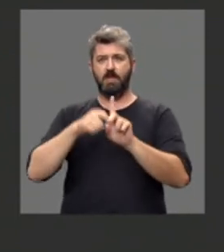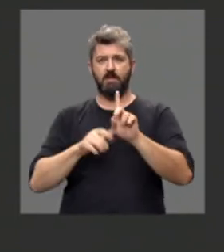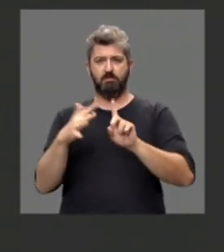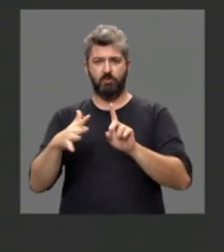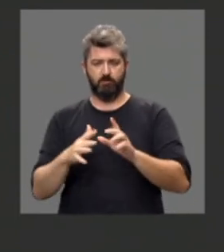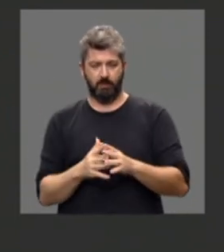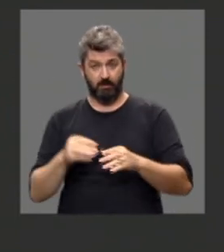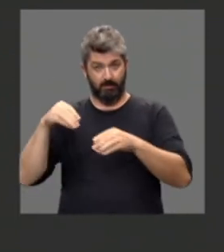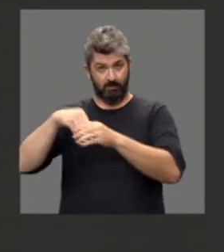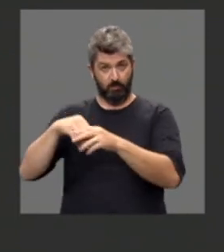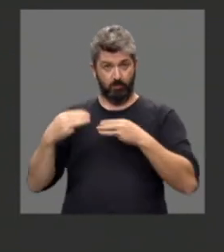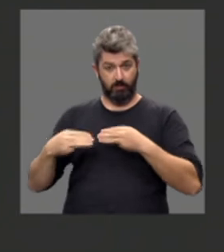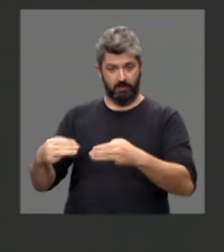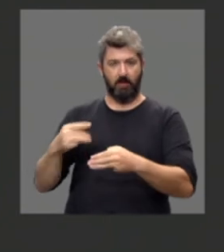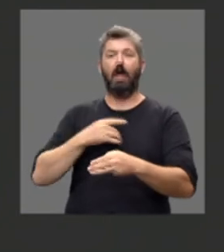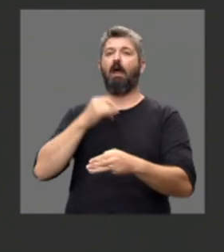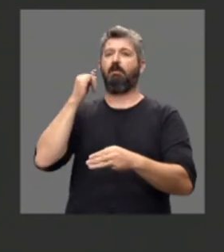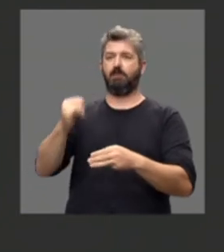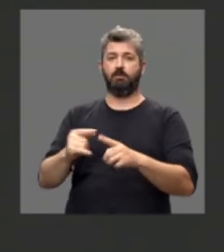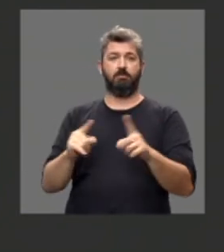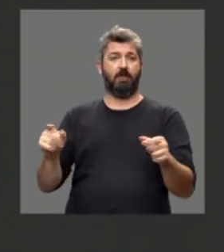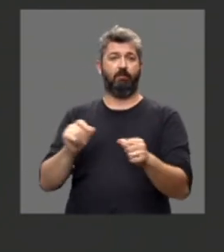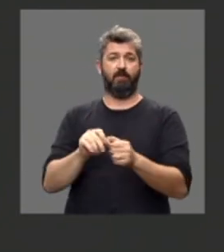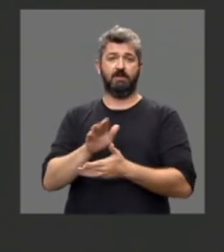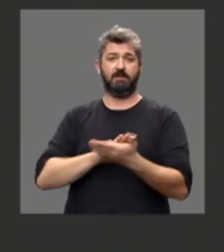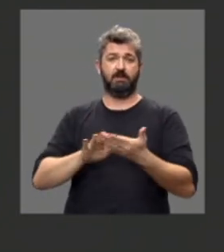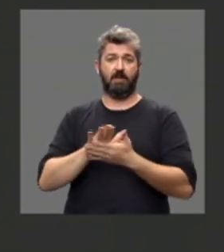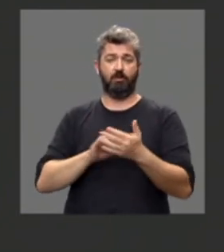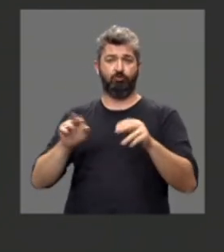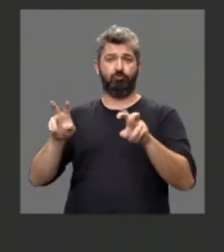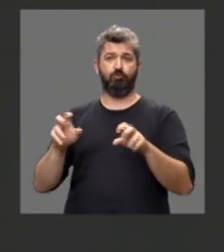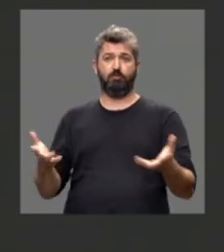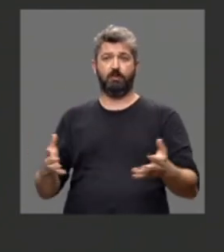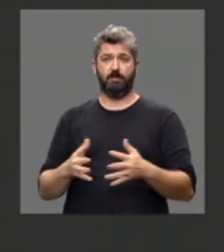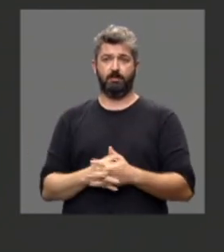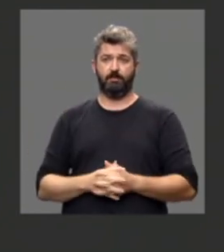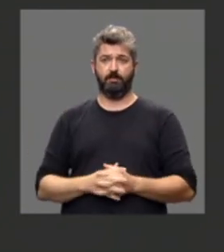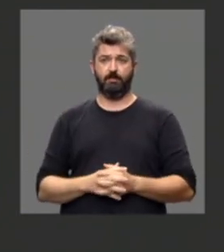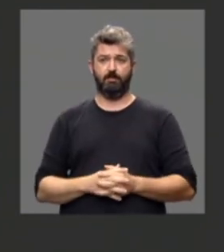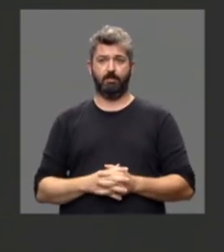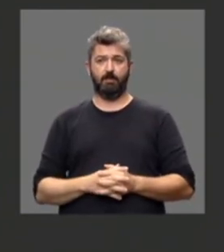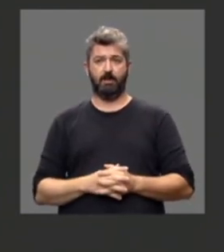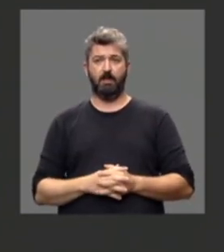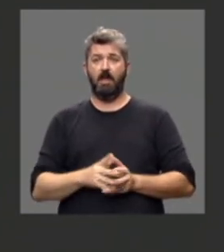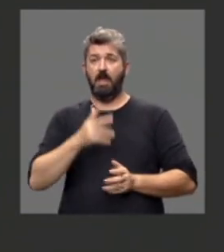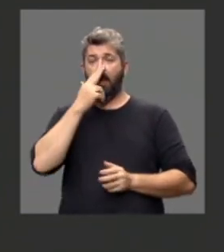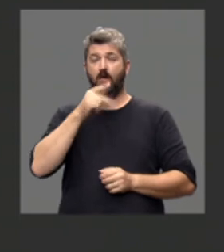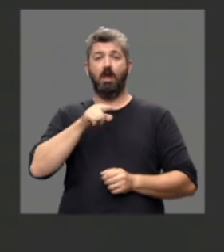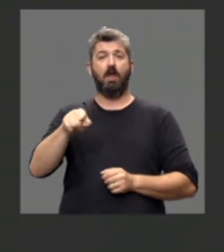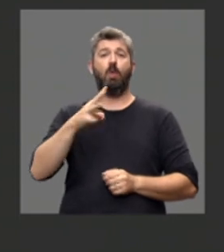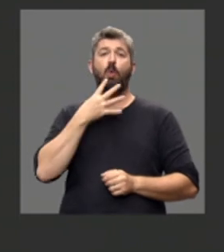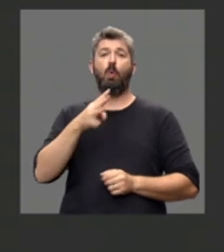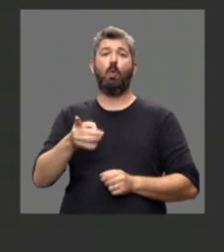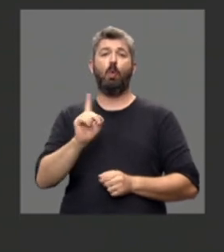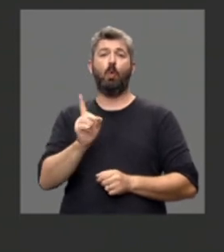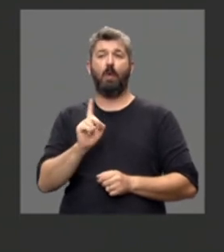ALTO CUSTO. E EU ESPERO, SINCERAMENTE, DO FUNDO DO CORAÇÃO, QUE O MINISTRO, O SECRETÁRIO DE ESTADO, TODAS AS AUTORIDADES RESPONSÁVEIS